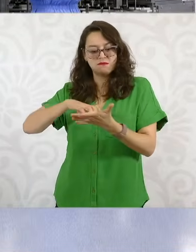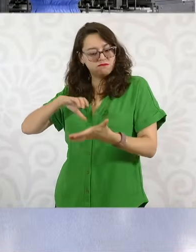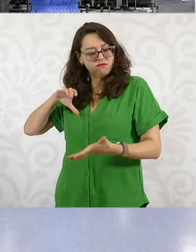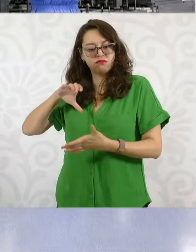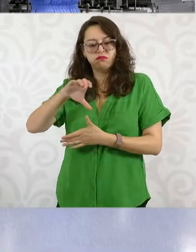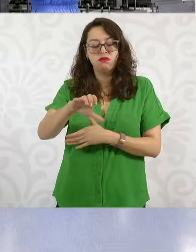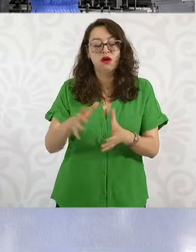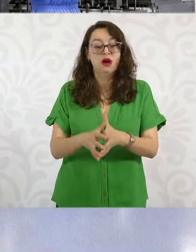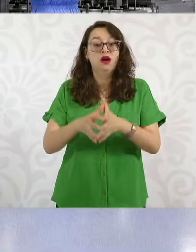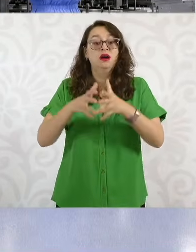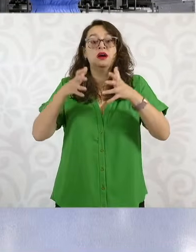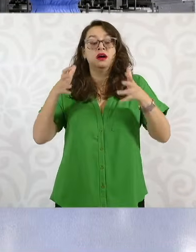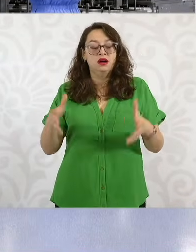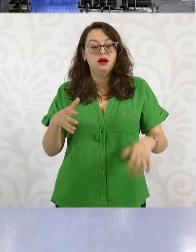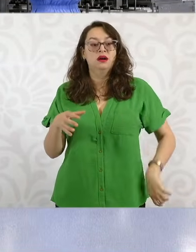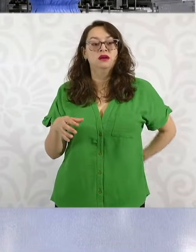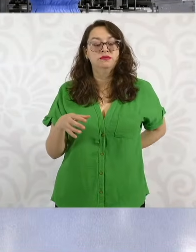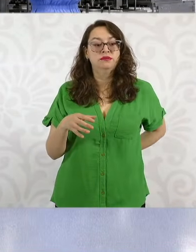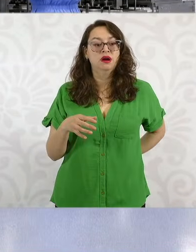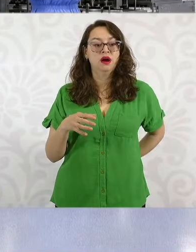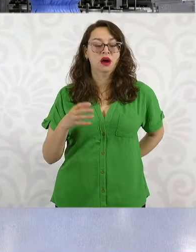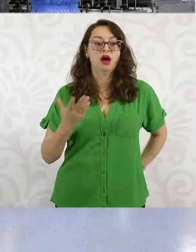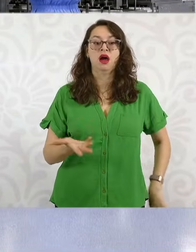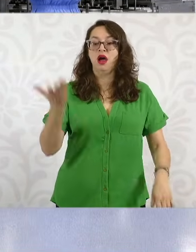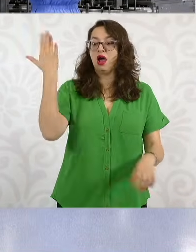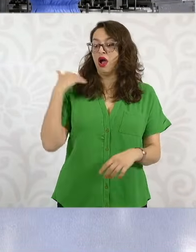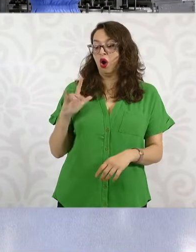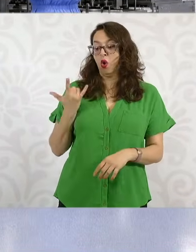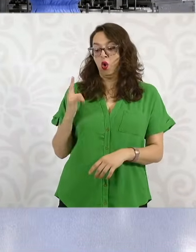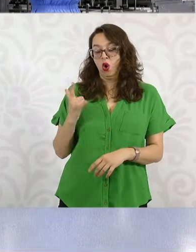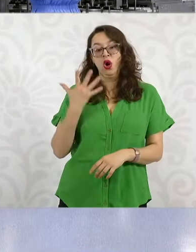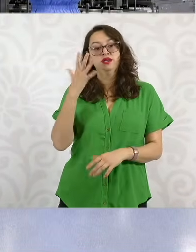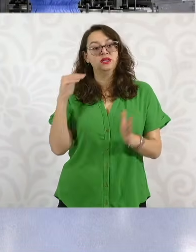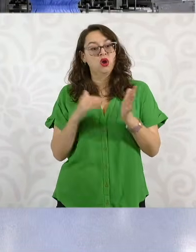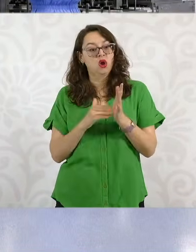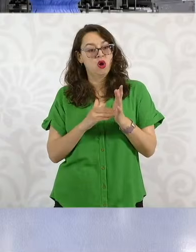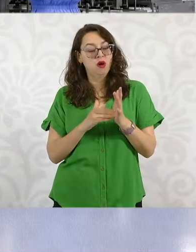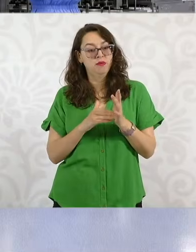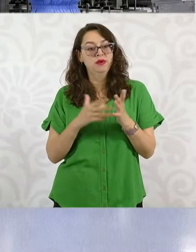A la inversión ya anunciada el pasado julio por 5,180 millones de pesos,